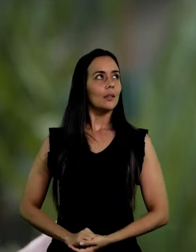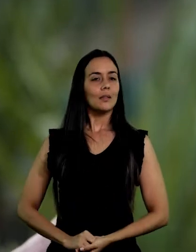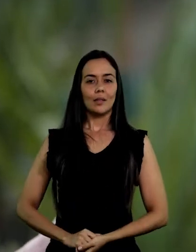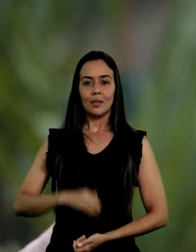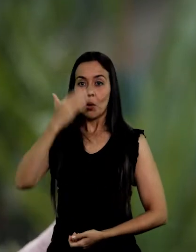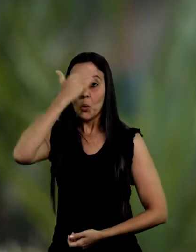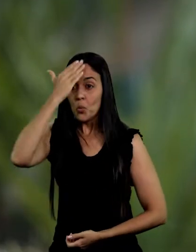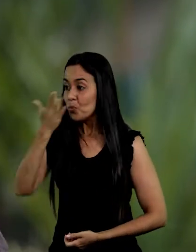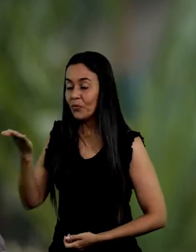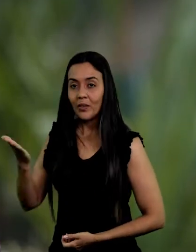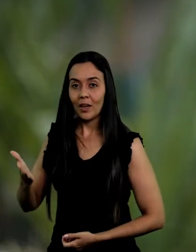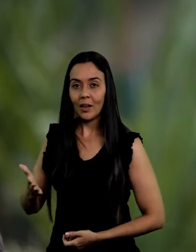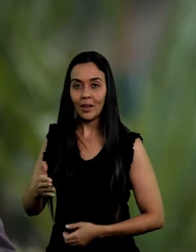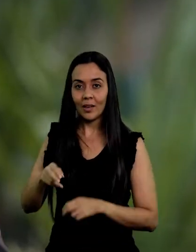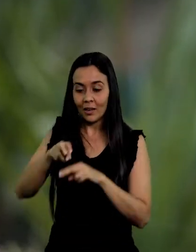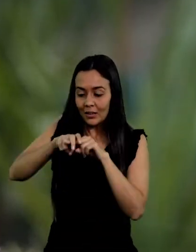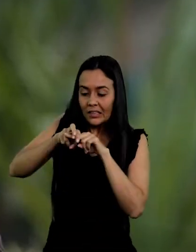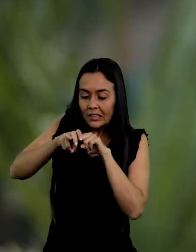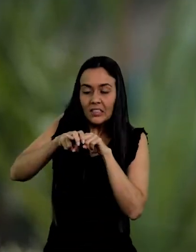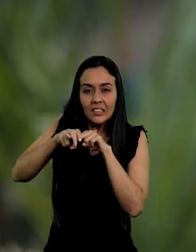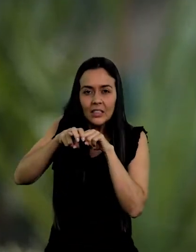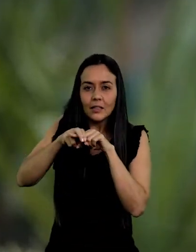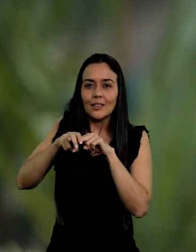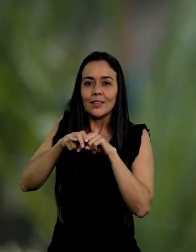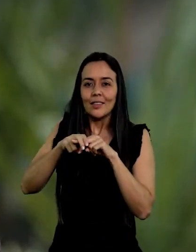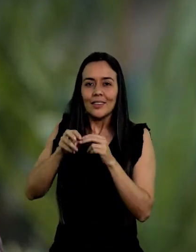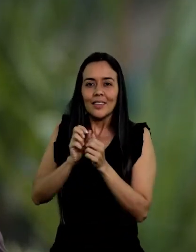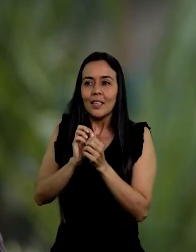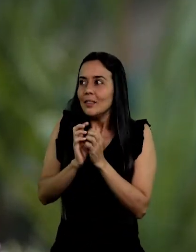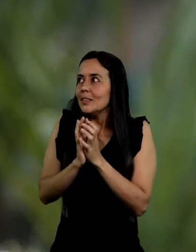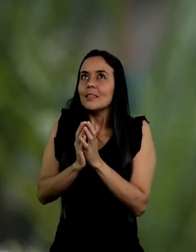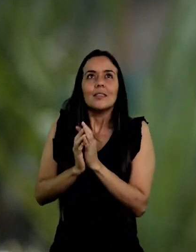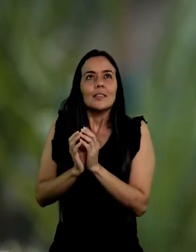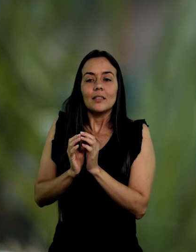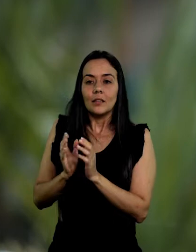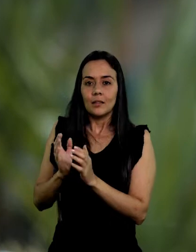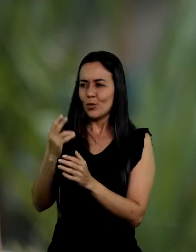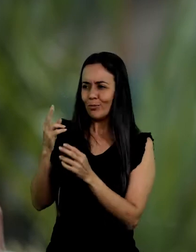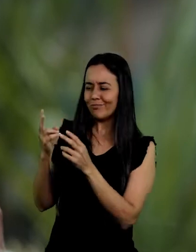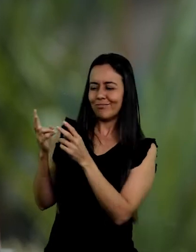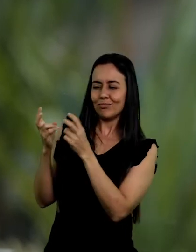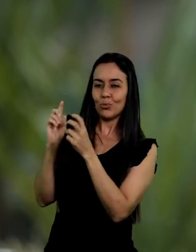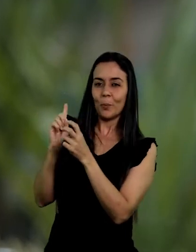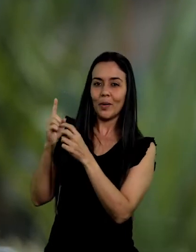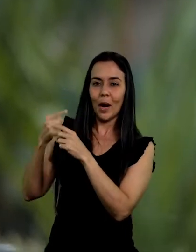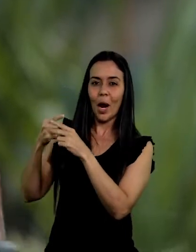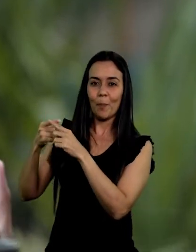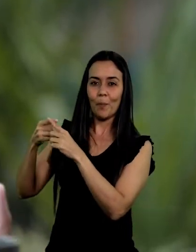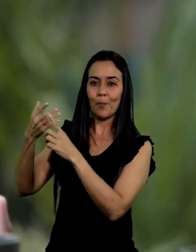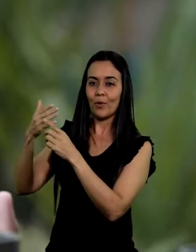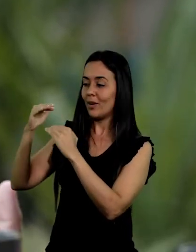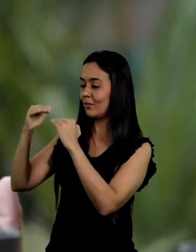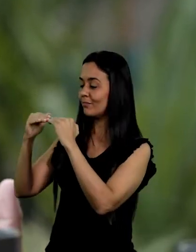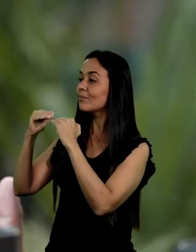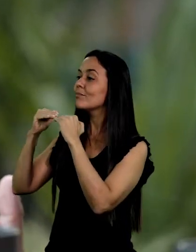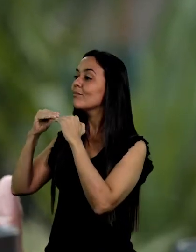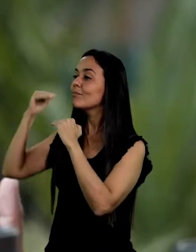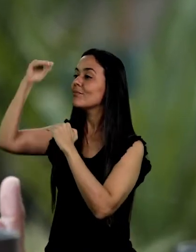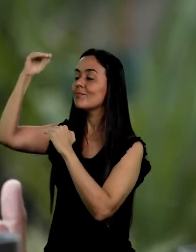ou você não tá vendo ela mexer as mãos. Então, quando a gente se comunica, tem toda essa linguagem não verbal,